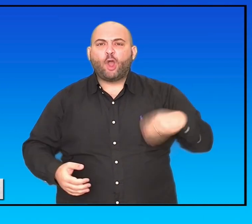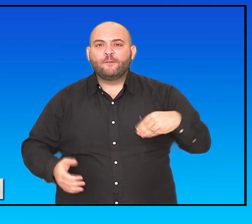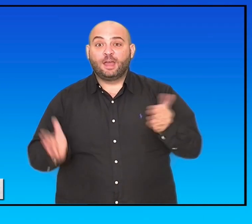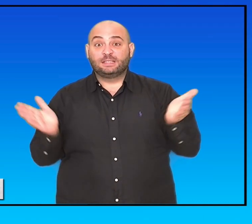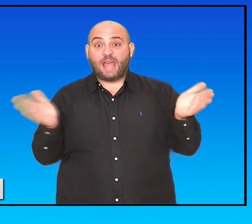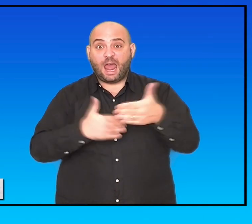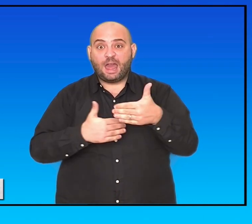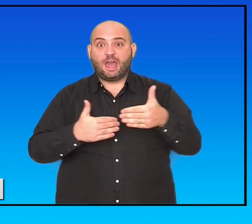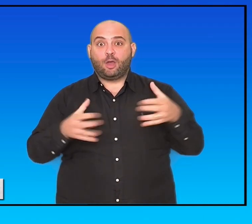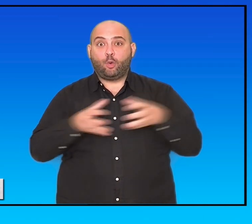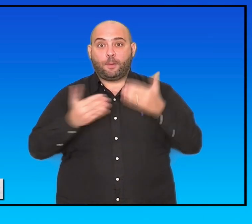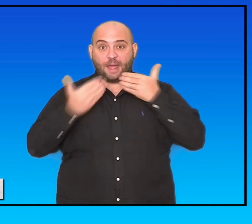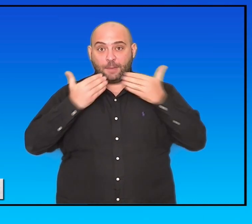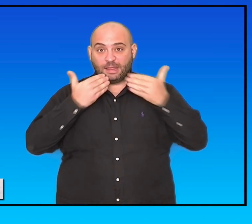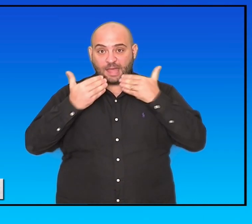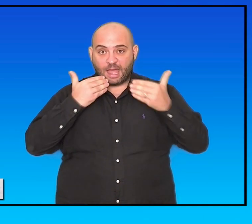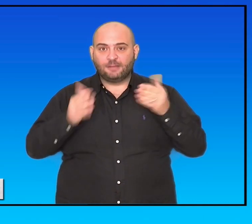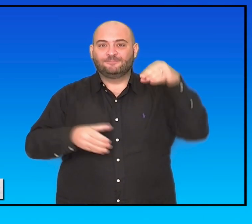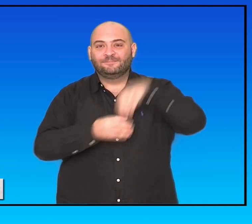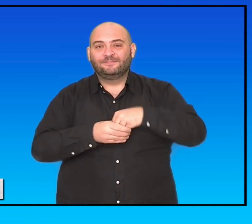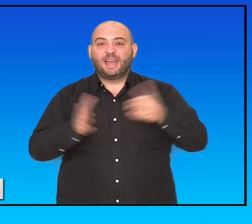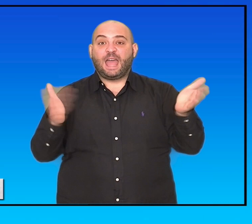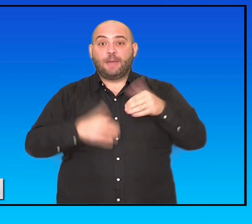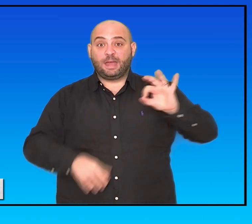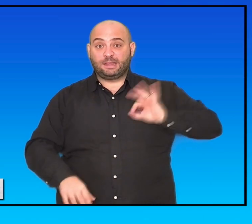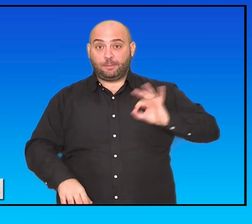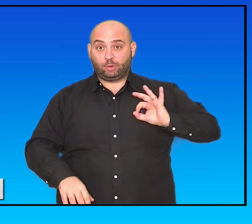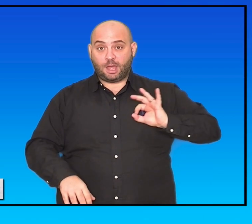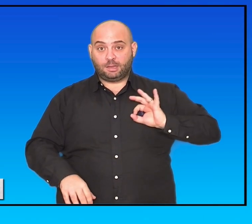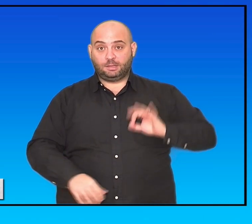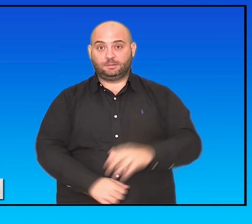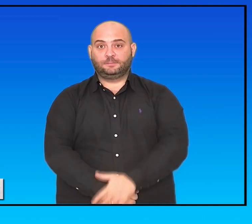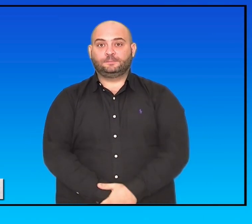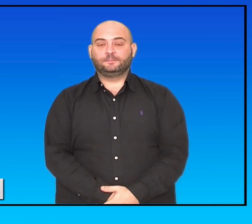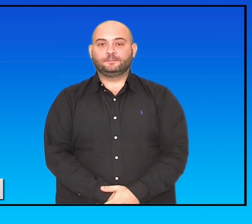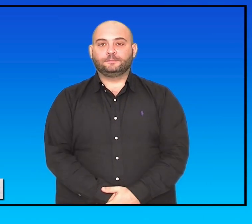presso la Sala dei Gruppi Parlamentari, Camera dei Deputati.